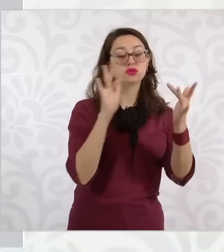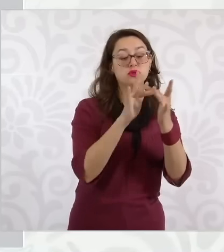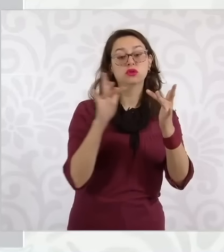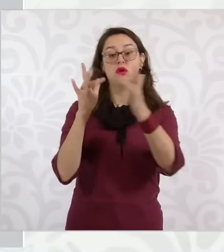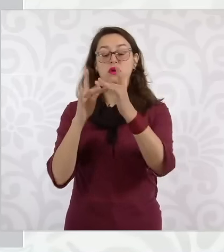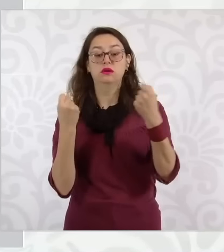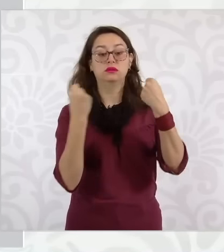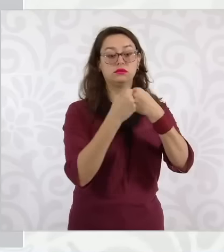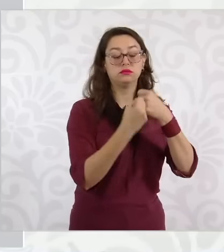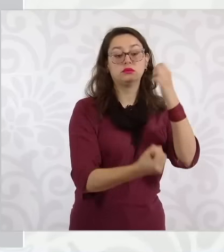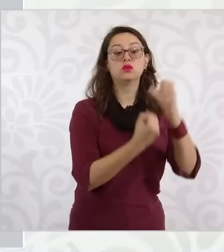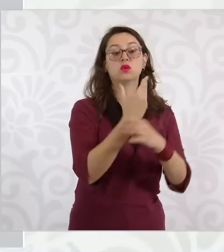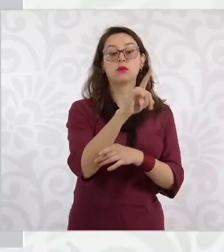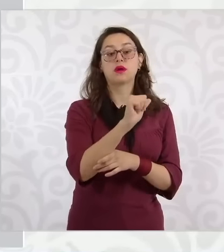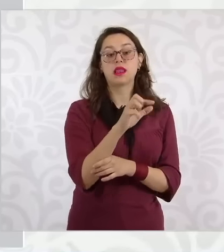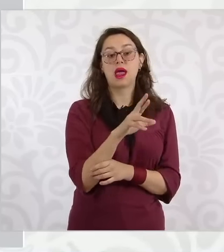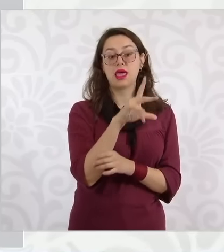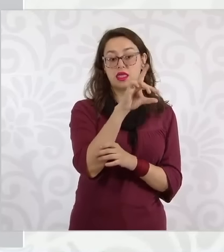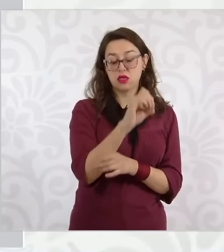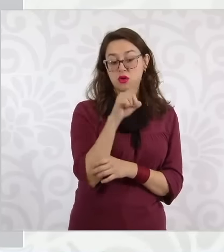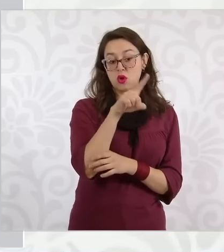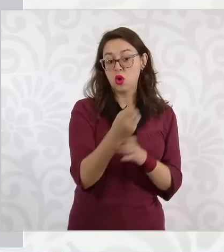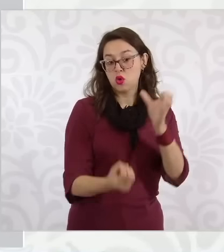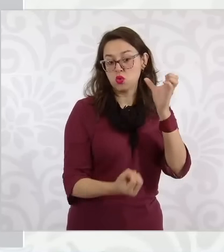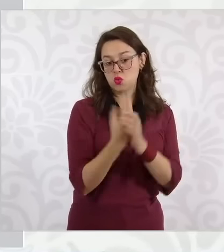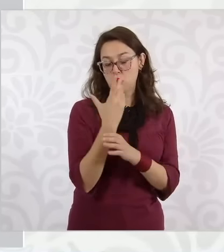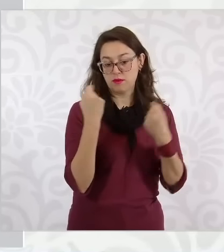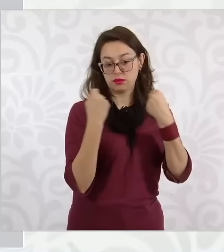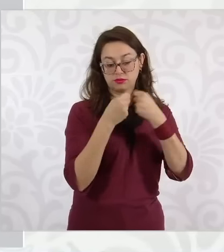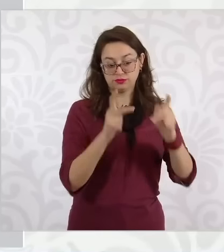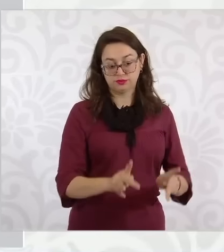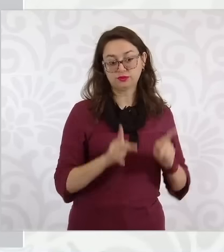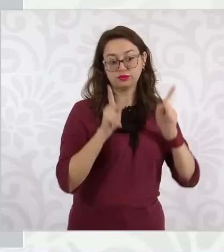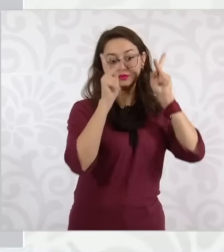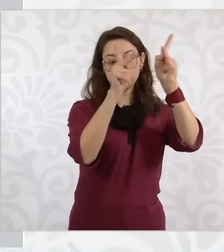El de Nuevo Laredo, donde vamos a hacer un nuevo cruce fronterizo que es el puente Nueva Laredo 4 y